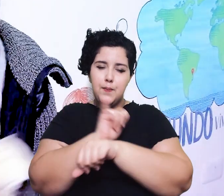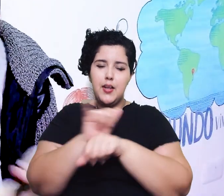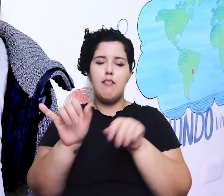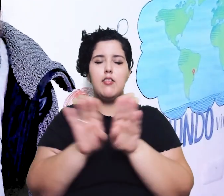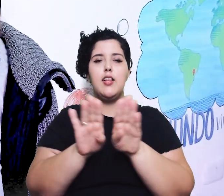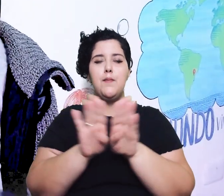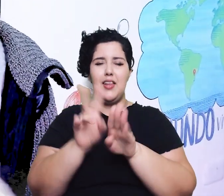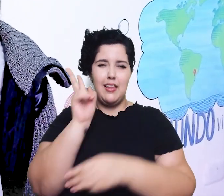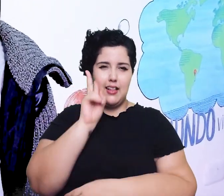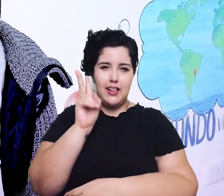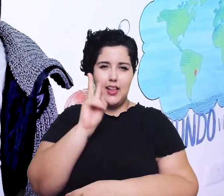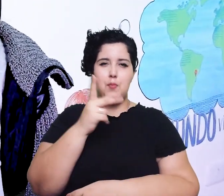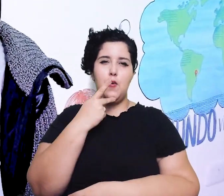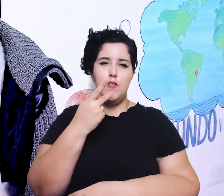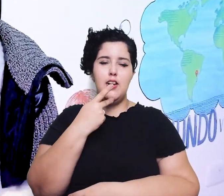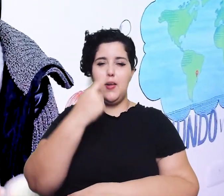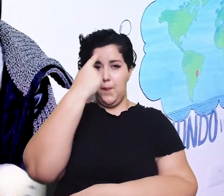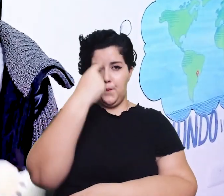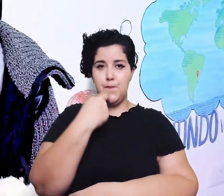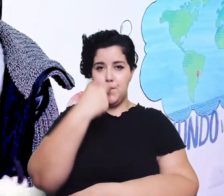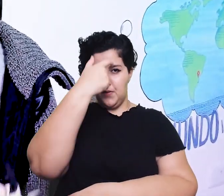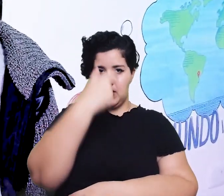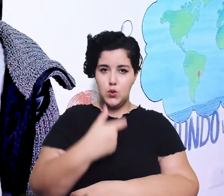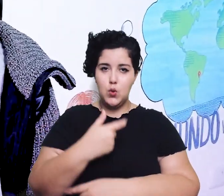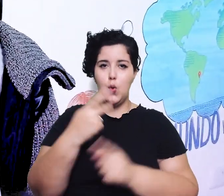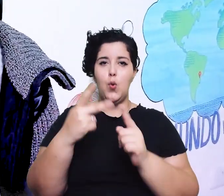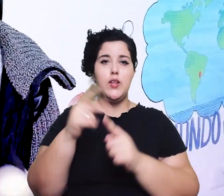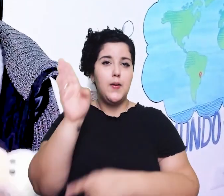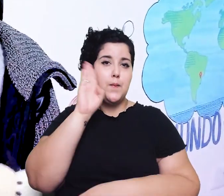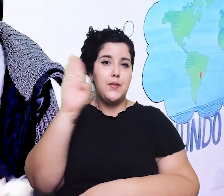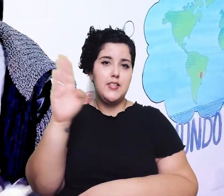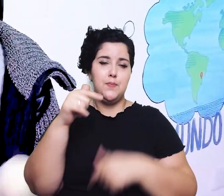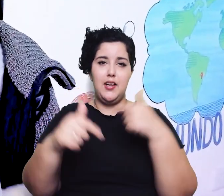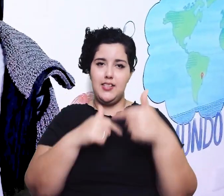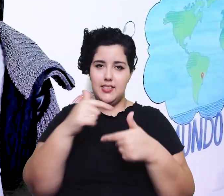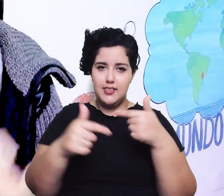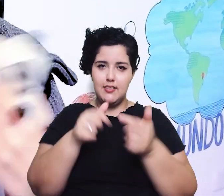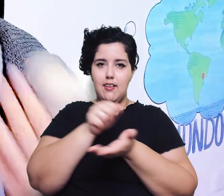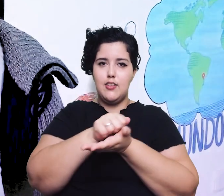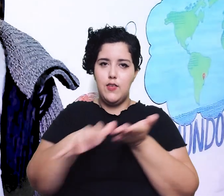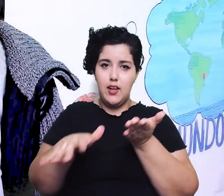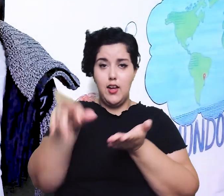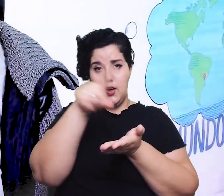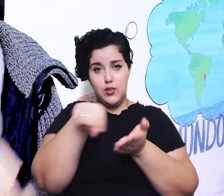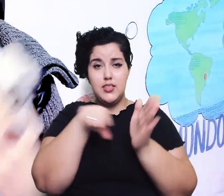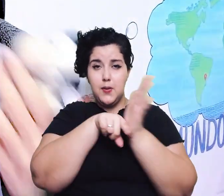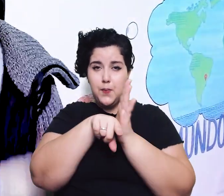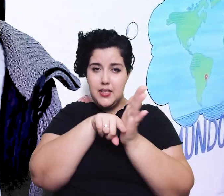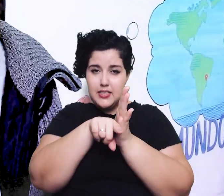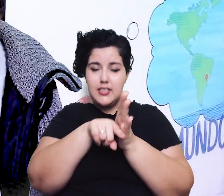Lembra todas as coisas que eu citei, como por exemplo, personas, principais tarefas, enfim, pesquise outros métodos, veja as